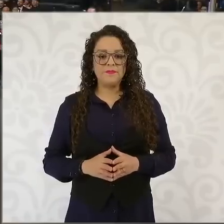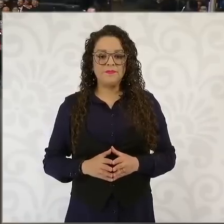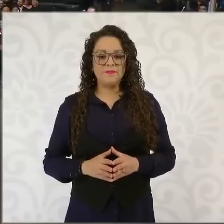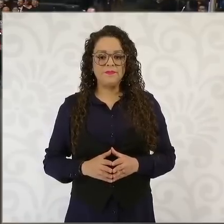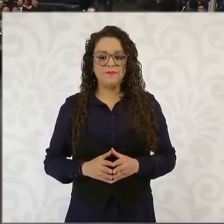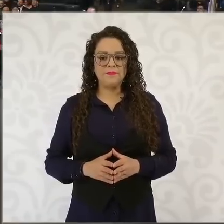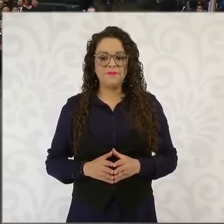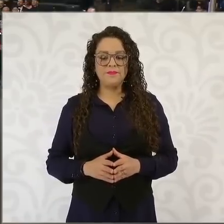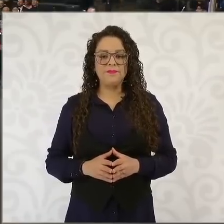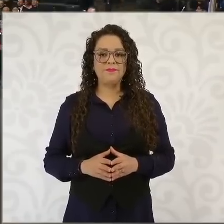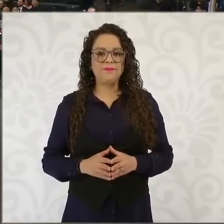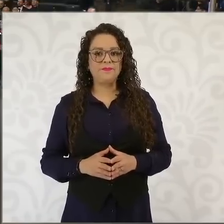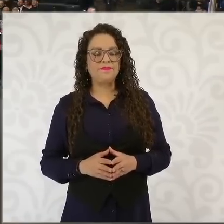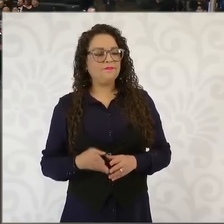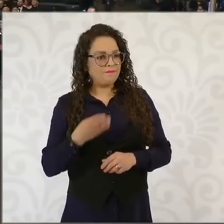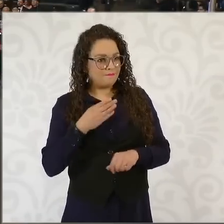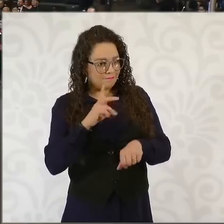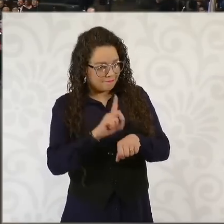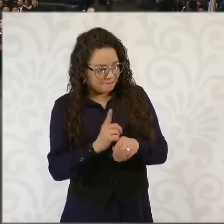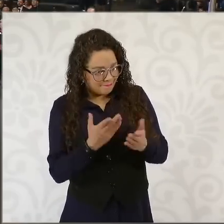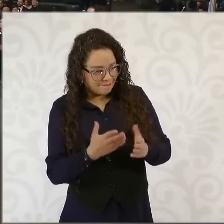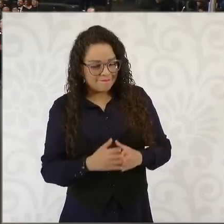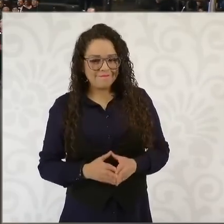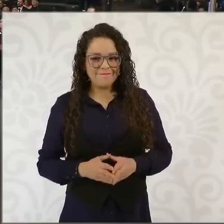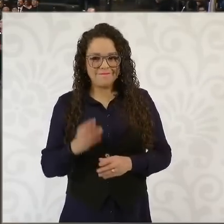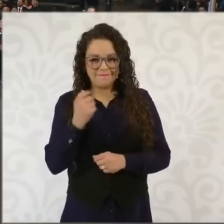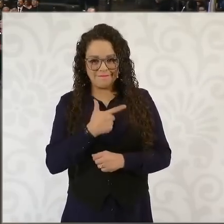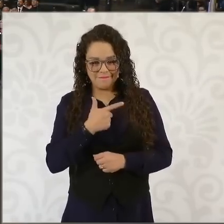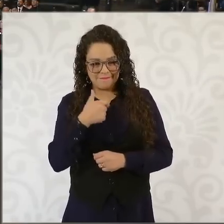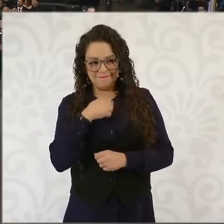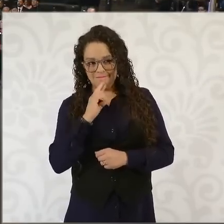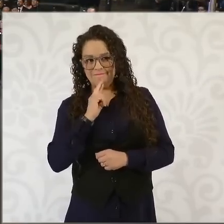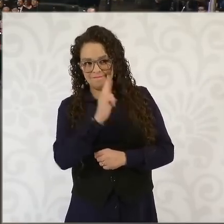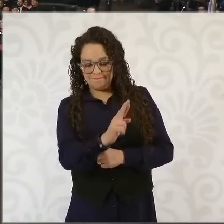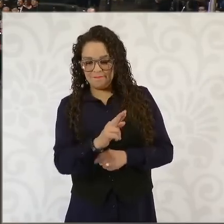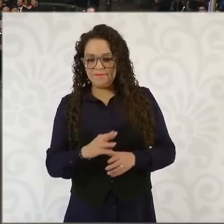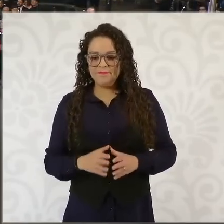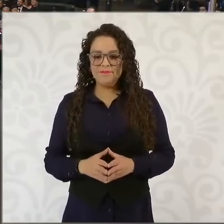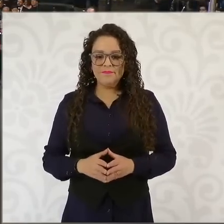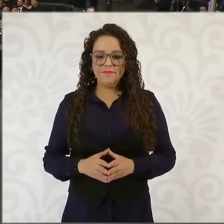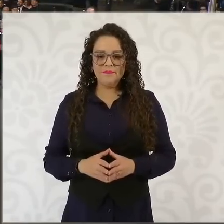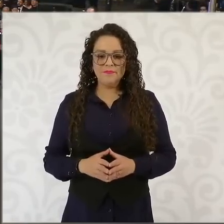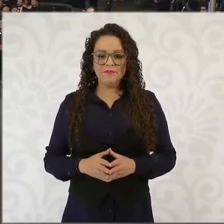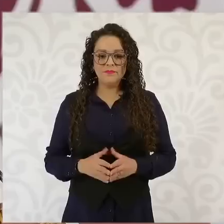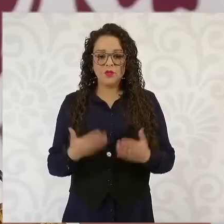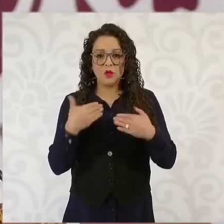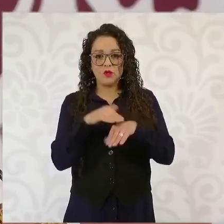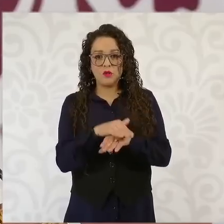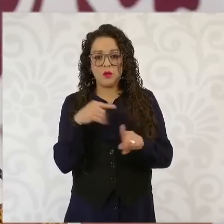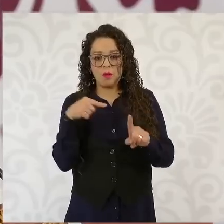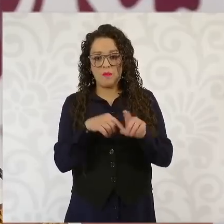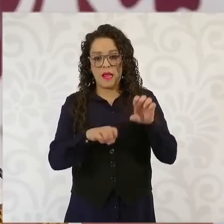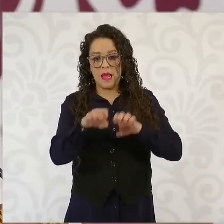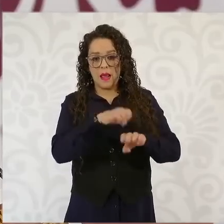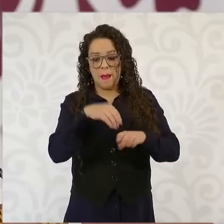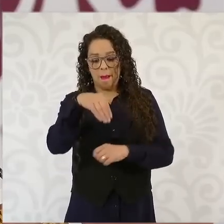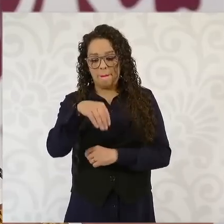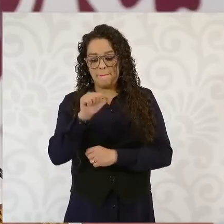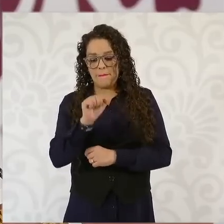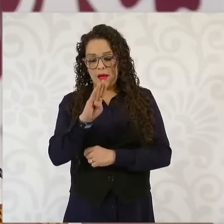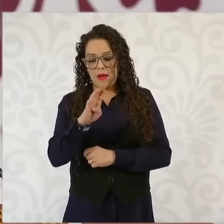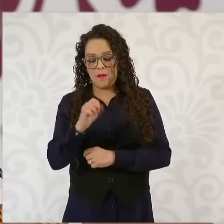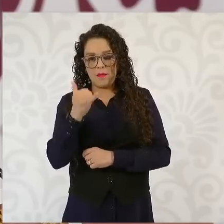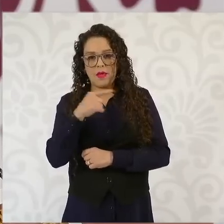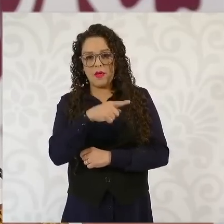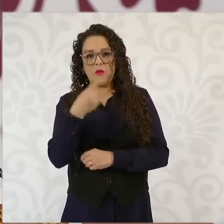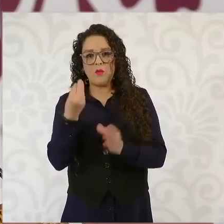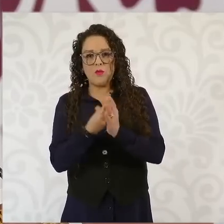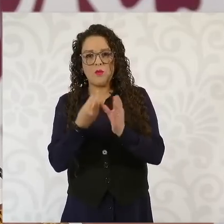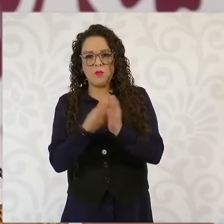muy buenos días dan un placer eh con relación a mave y el tema de los aranceles de acero y